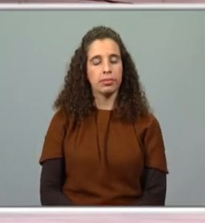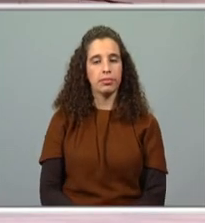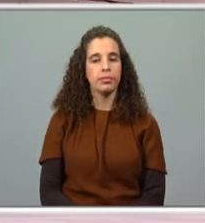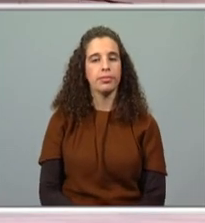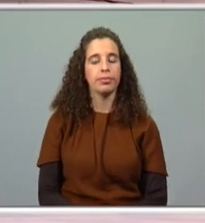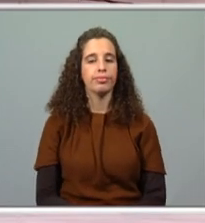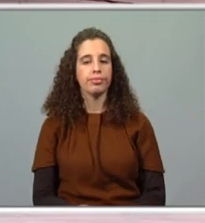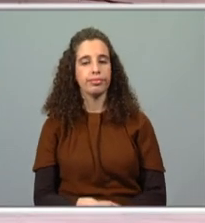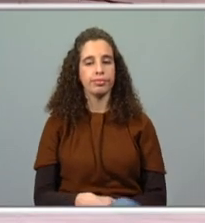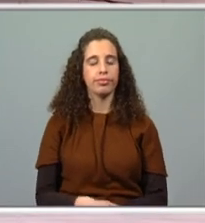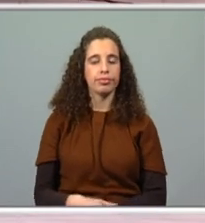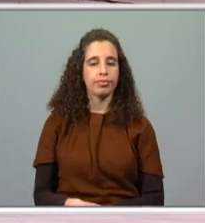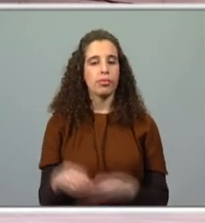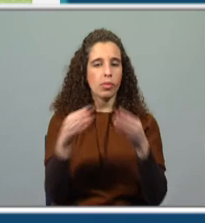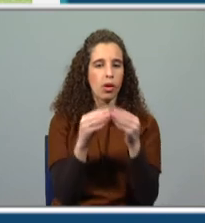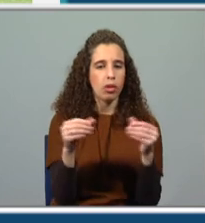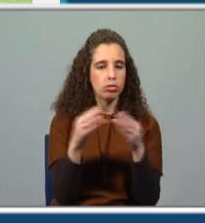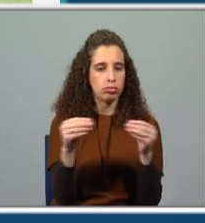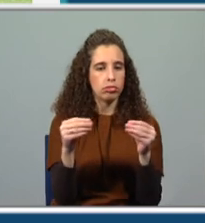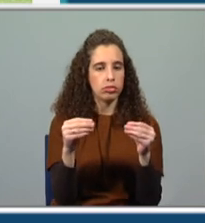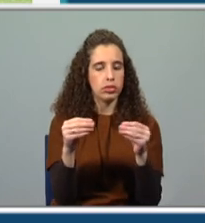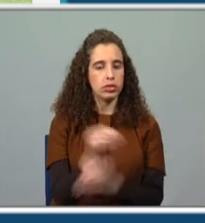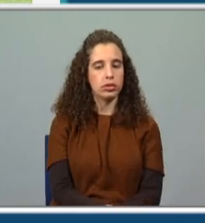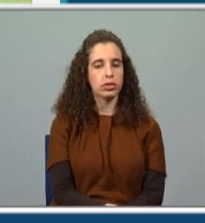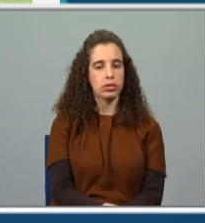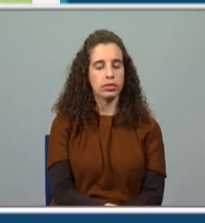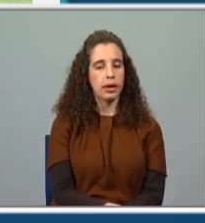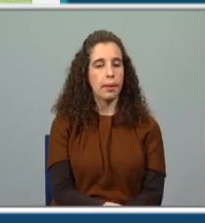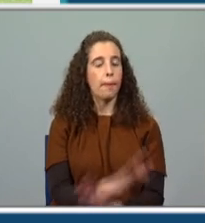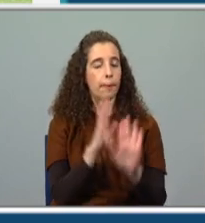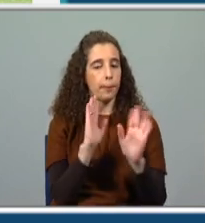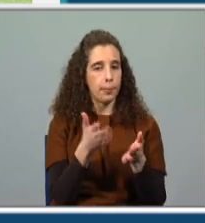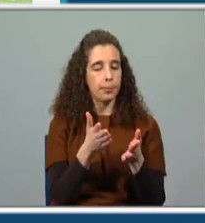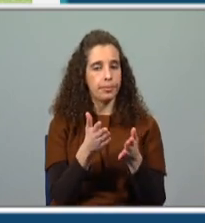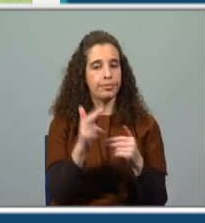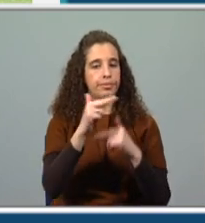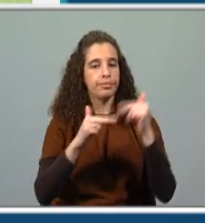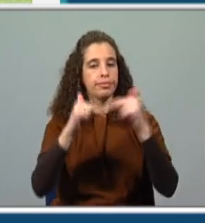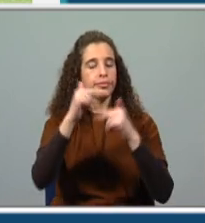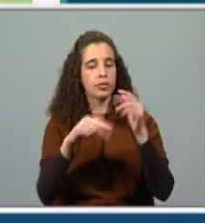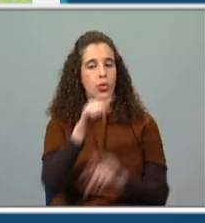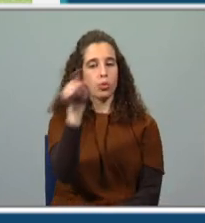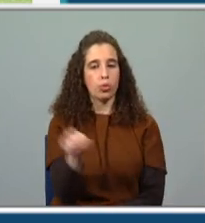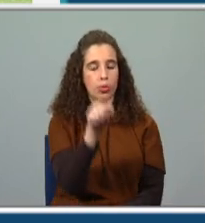Quais os materiais de necessitarias para construir um Moinho e 有哪些材料你需要建造一個磨坊和